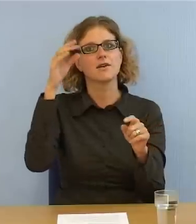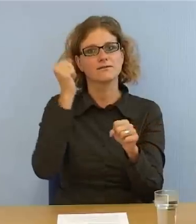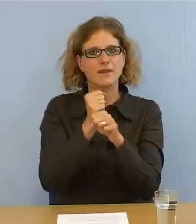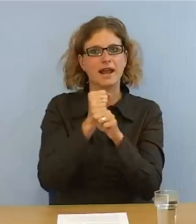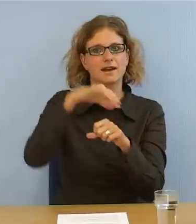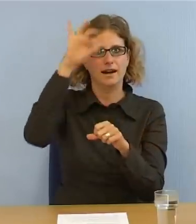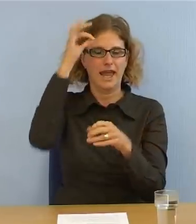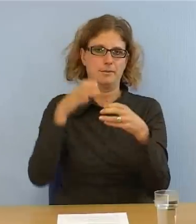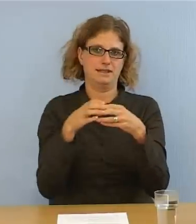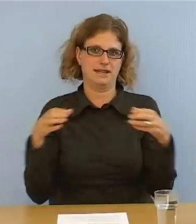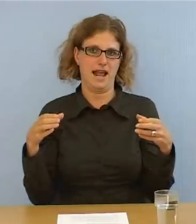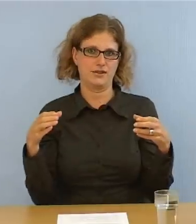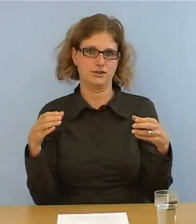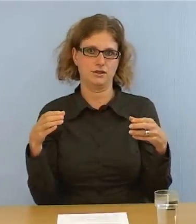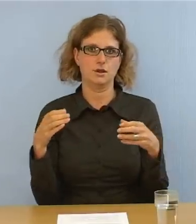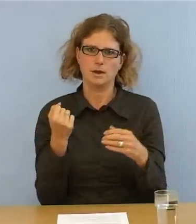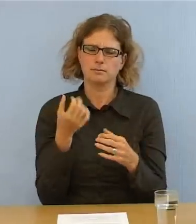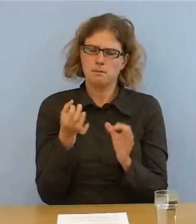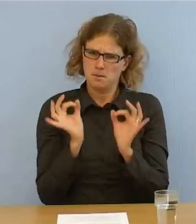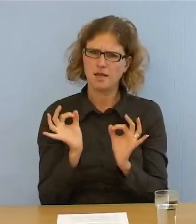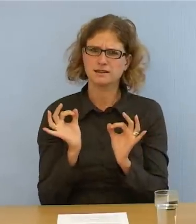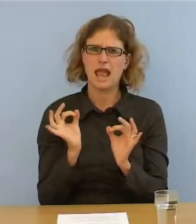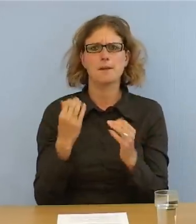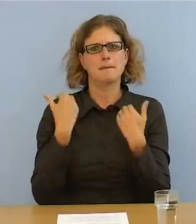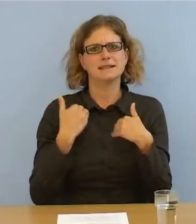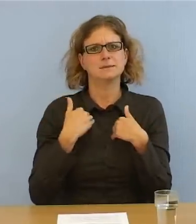een erkend werk-leerbedrijf te worden, omdat hij het belangrijk vindt...